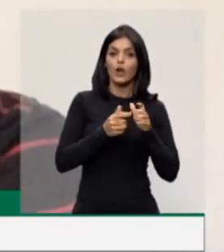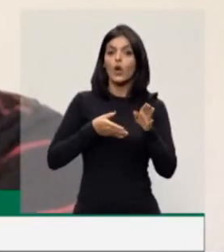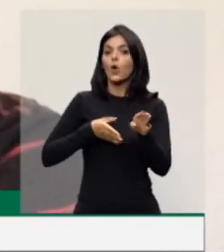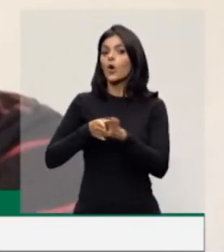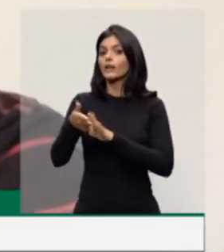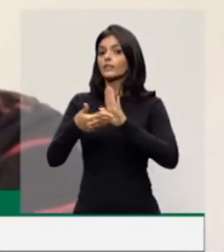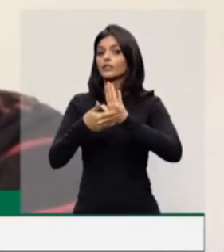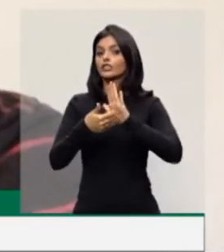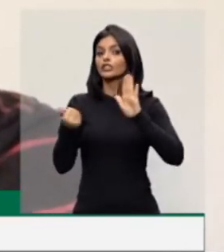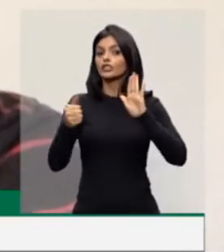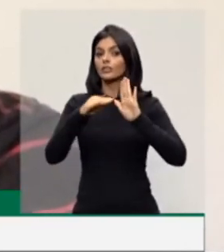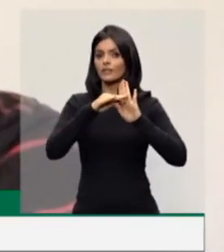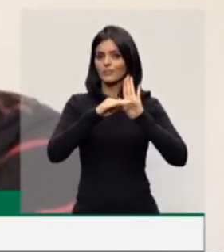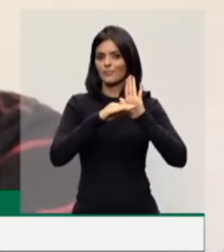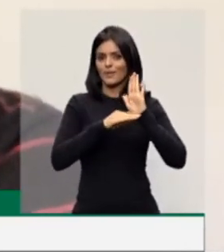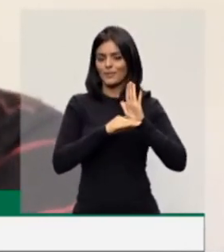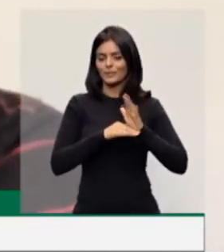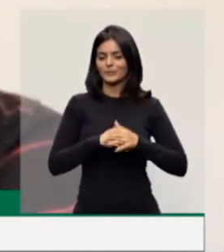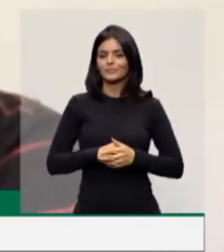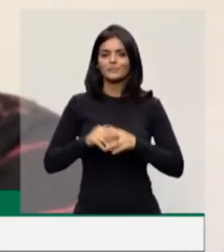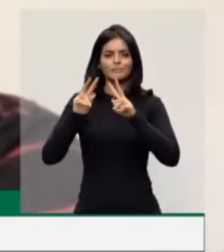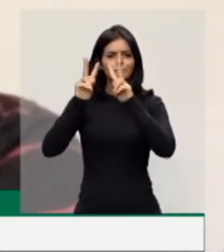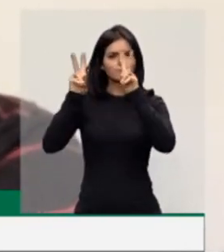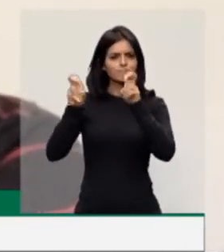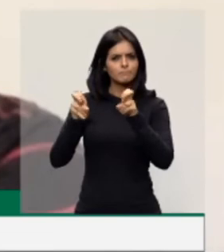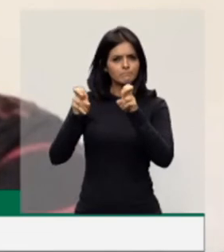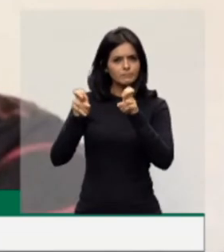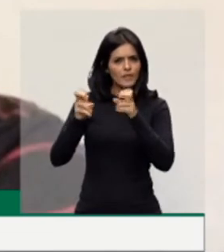MINORIA? DEPUTADO AFONSO, É VONTADE. [DEP. AFONSO]: PARTIDOS DA MINORIA ORIENTA